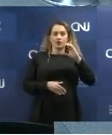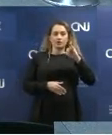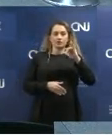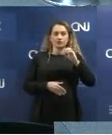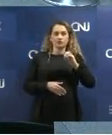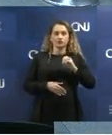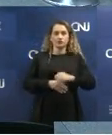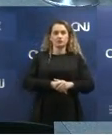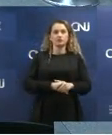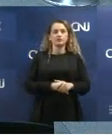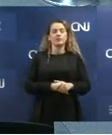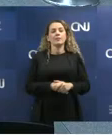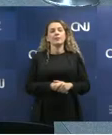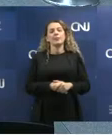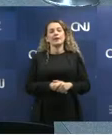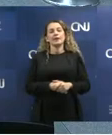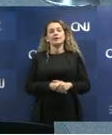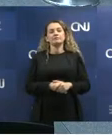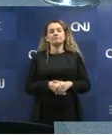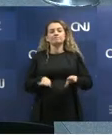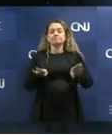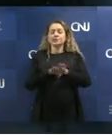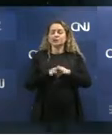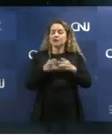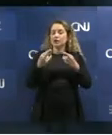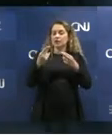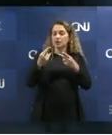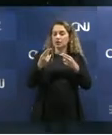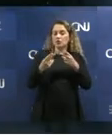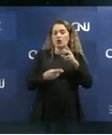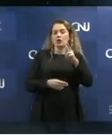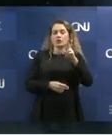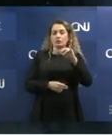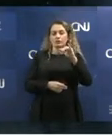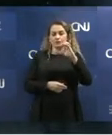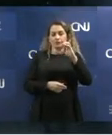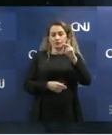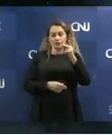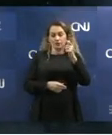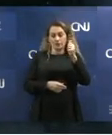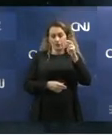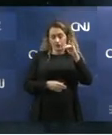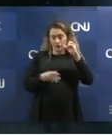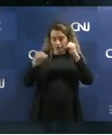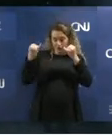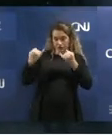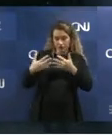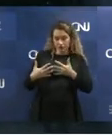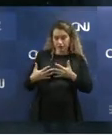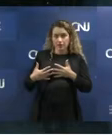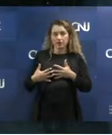tal qual o conselheiro Richard, rejeito as preliminares de prescrição e decadência quanto à decadência, inclusive porque